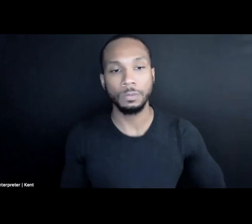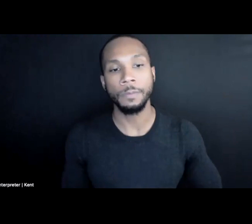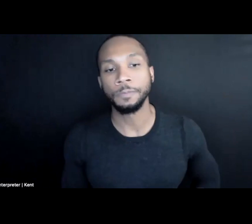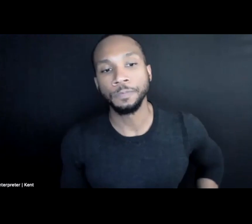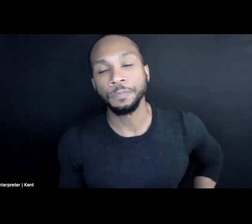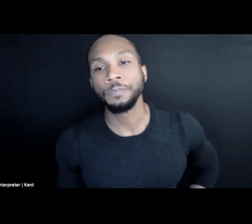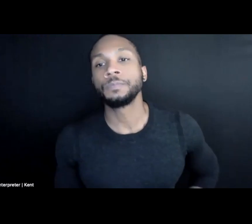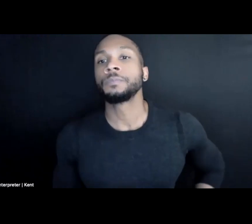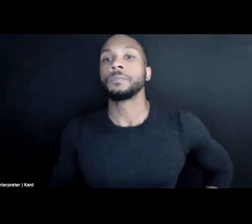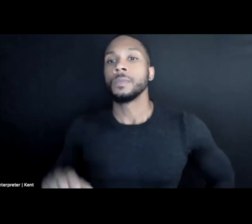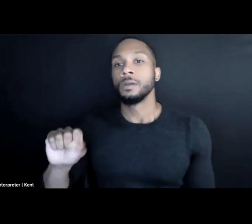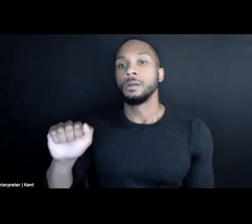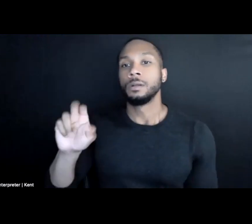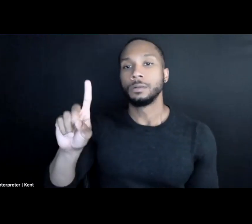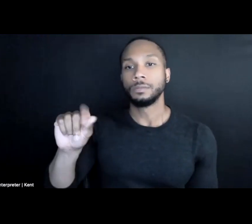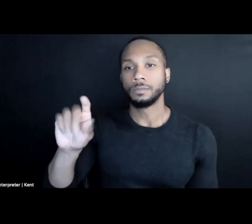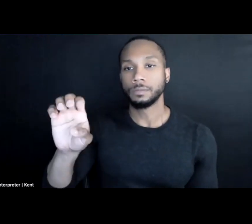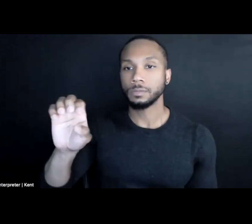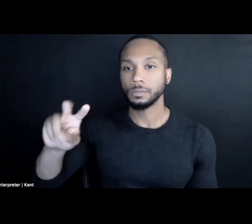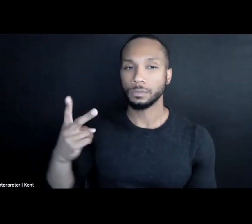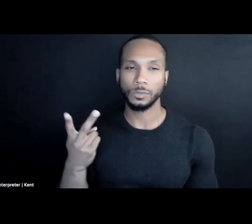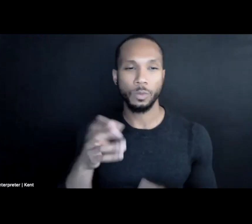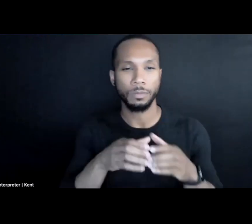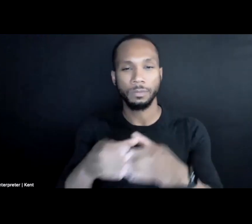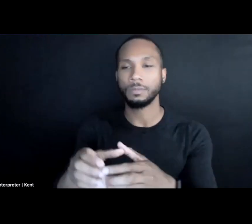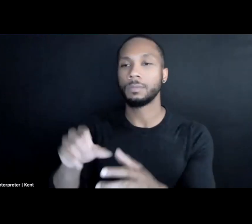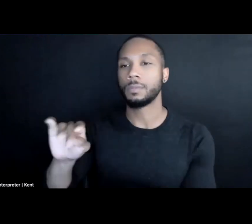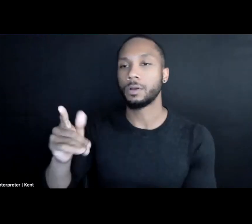Saudade II or Migration